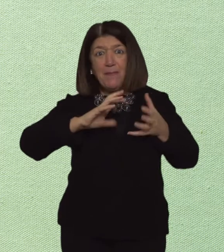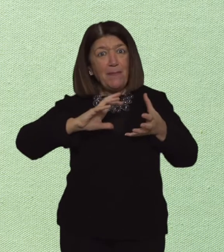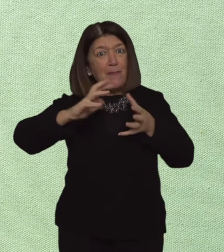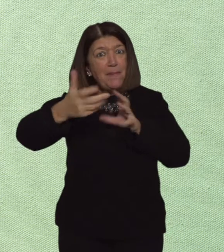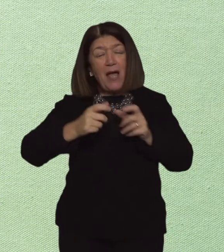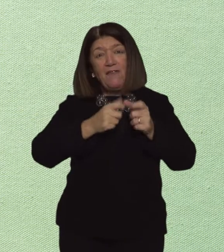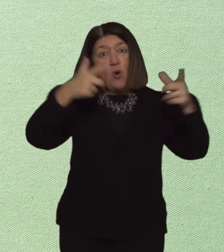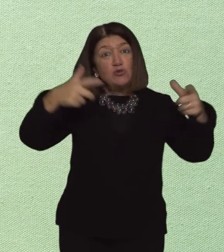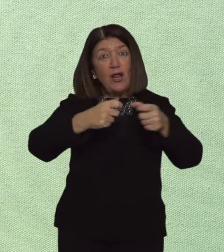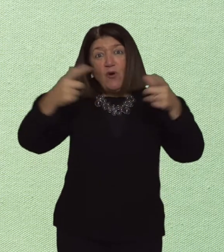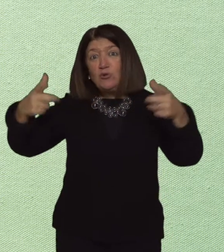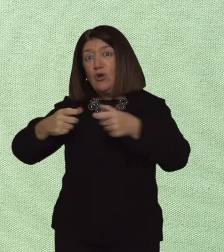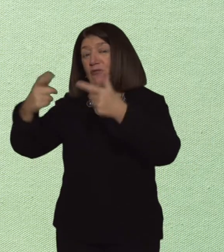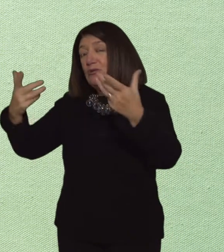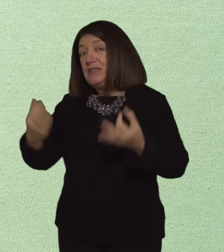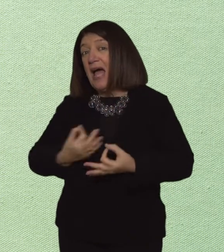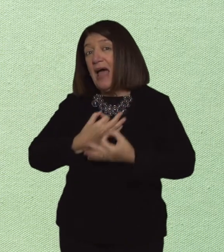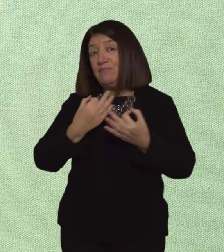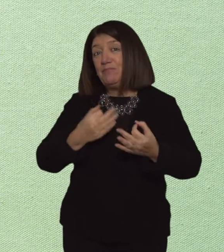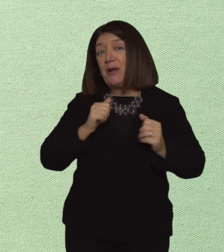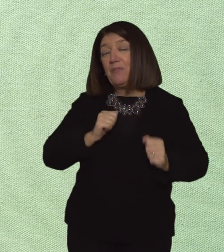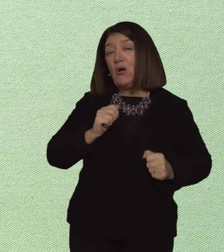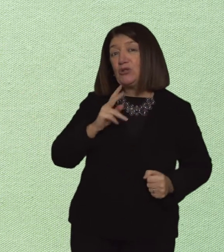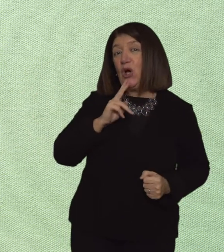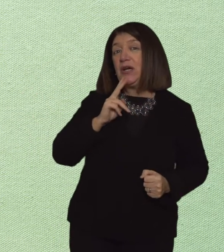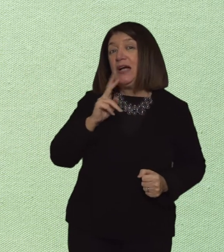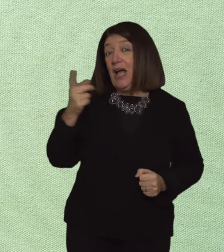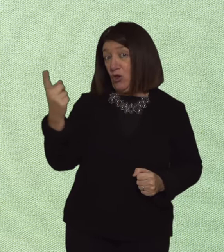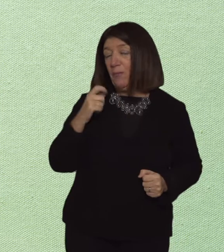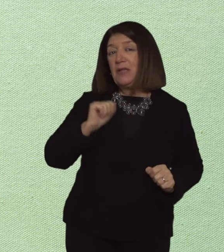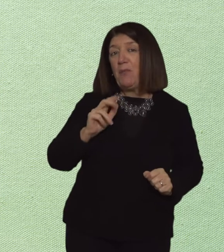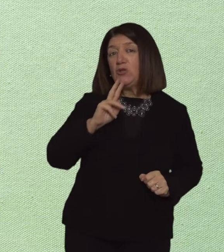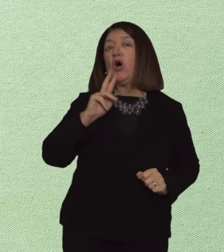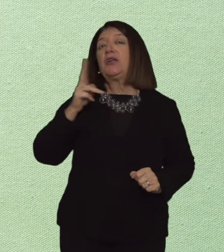io me ne rendo conto, perché ovviamente così come tutti noi, non sempre mi rendo conto